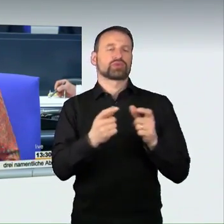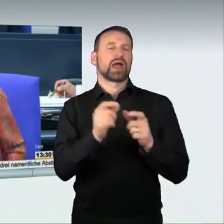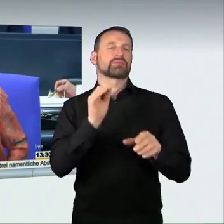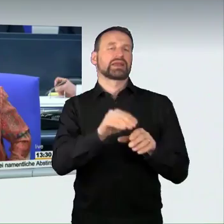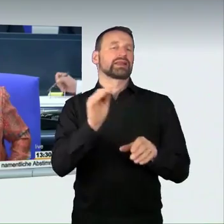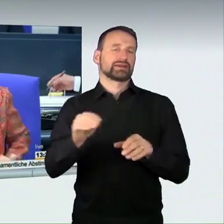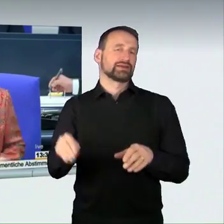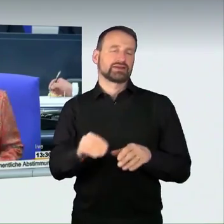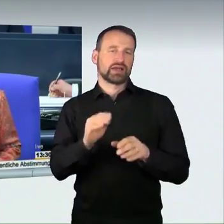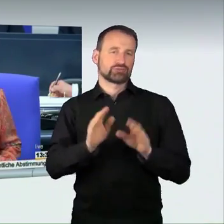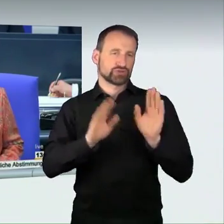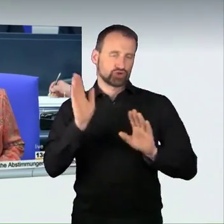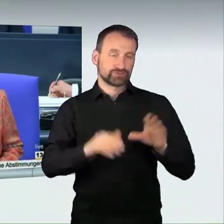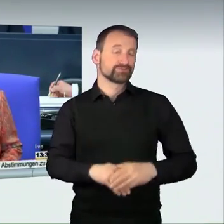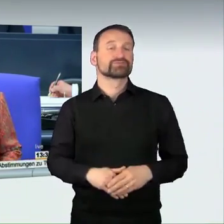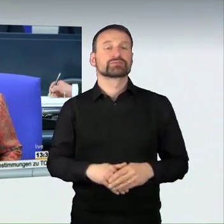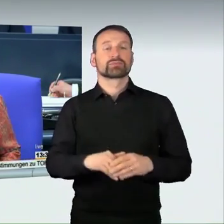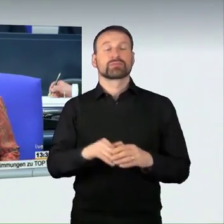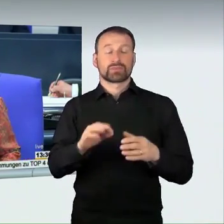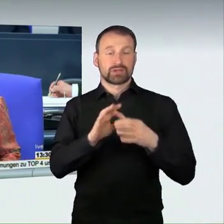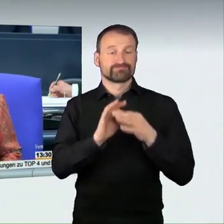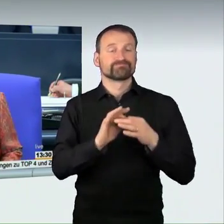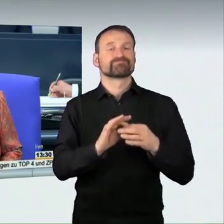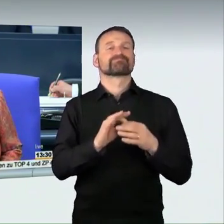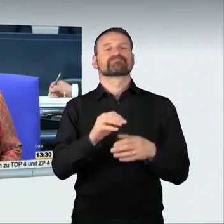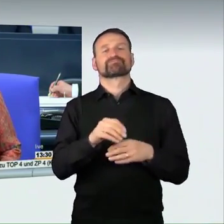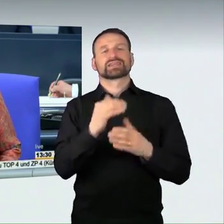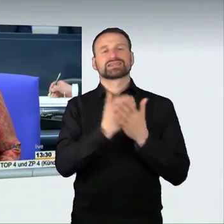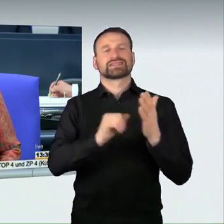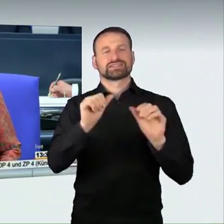Abstimmung über den Entwurf eines Gesetzes der Fraktion Bündnis 90/Die Grünen